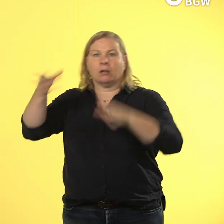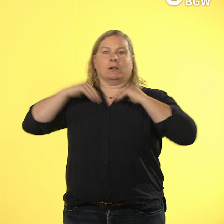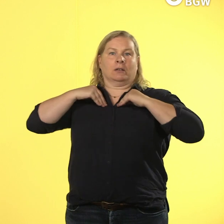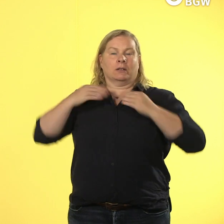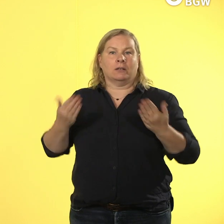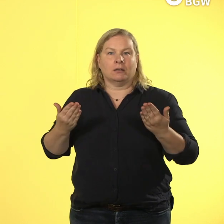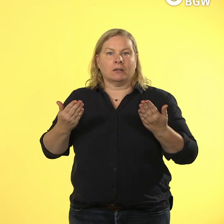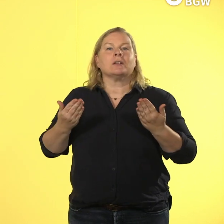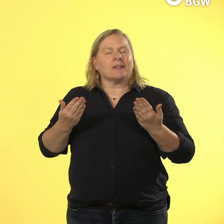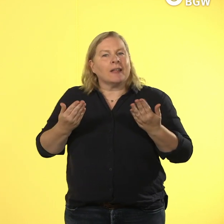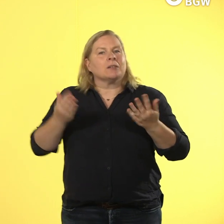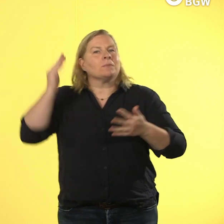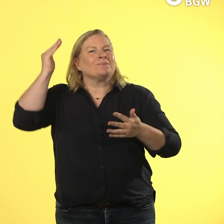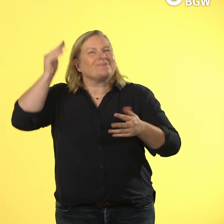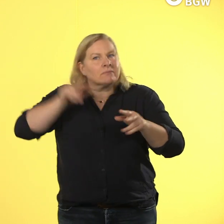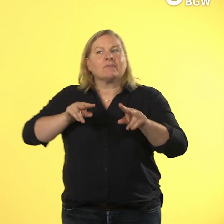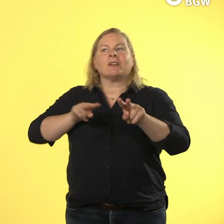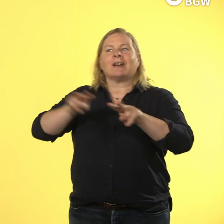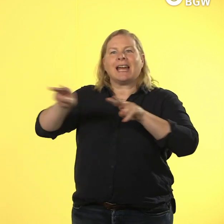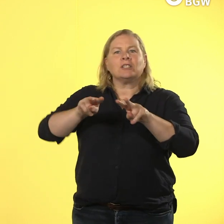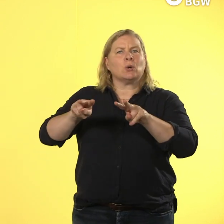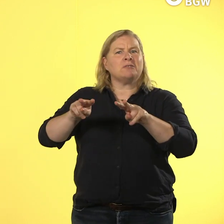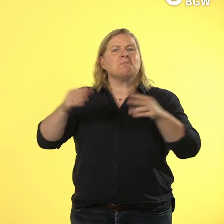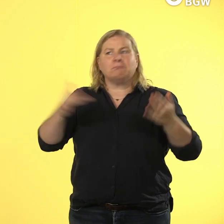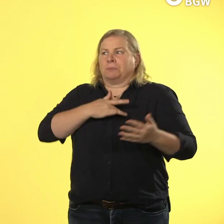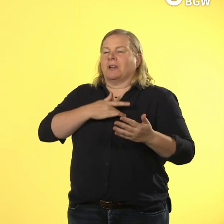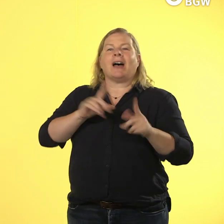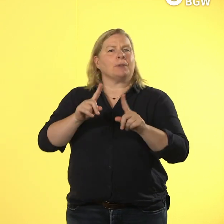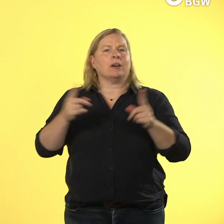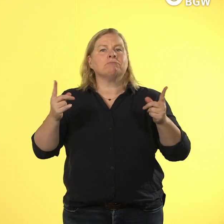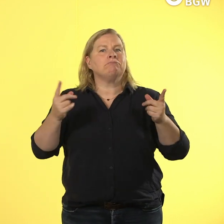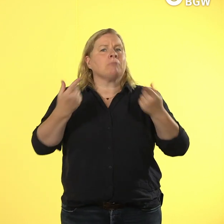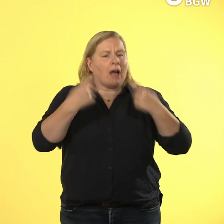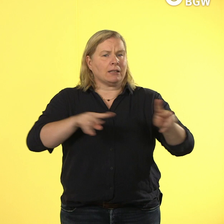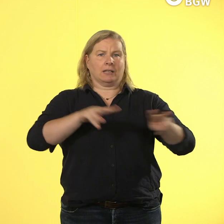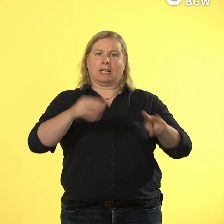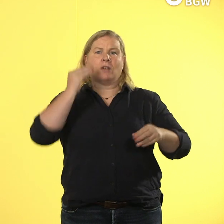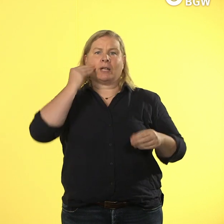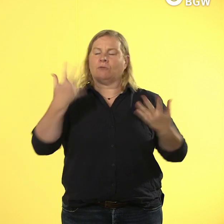dann könnten Sie mit einer Umstellung der Wahrnehmung, indem Sie ein anderes Ohr aufmachen, genau gucken: